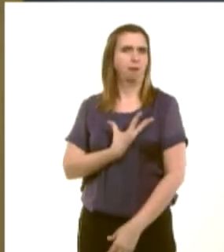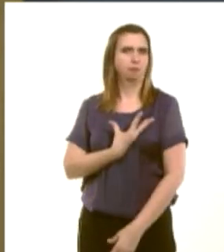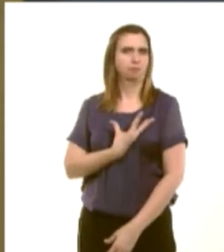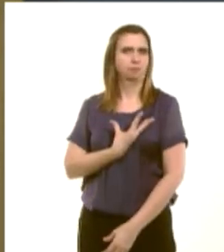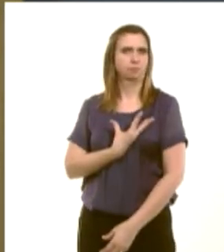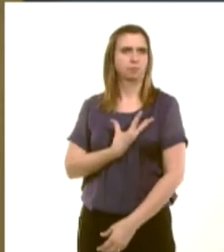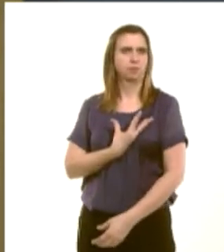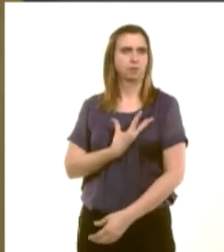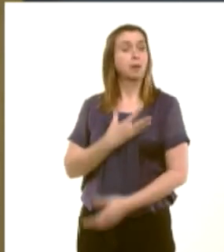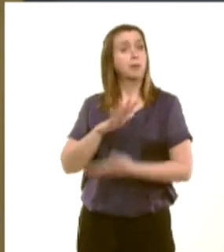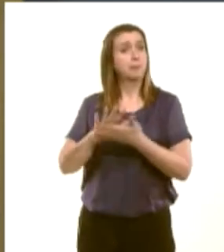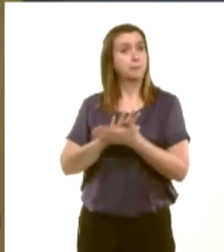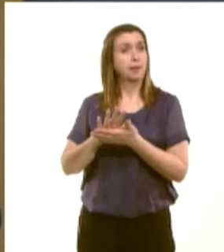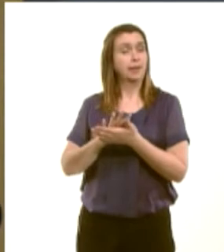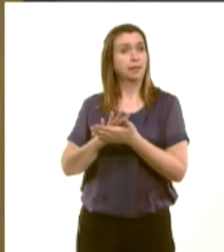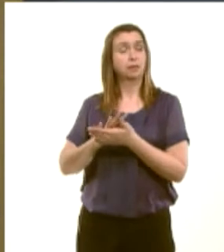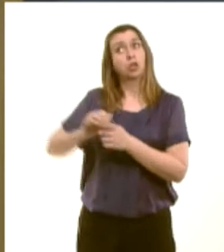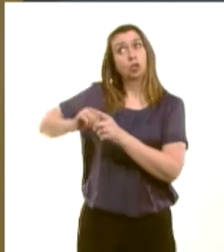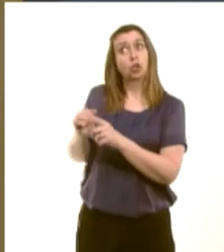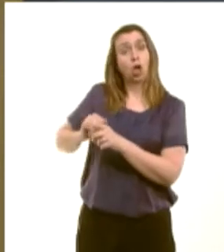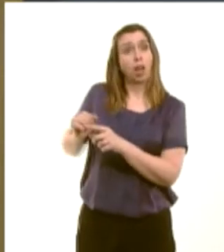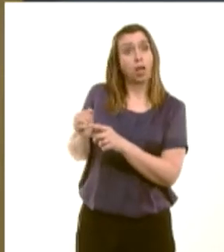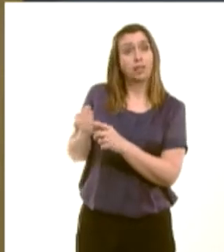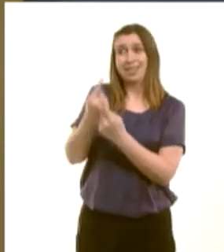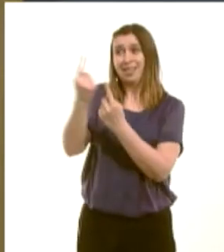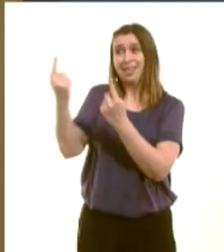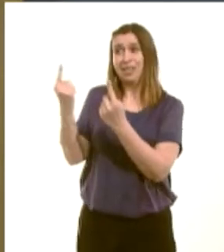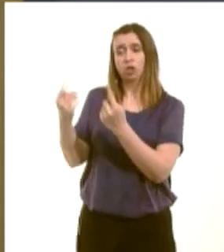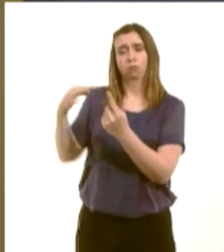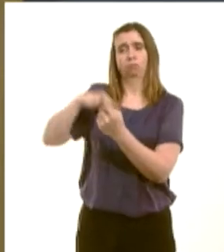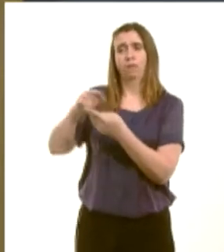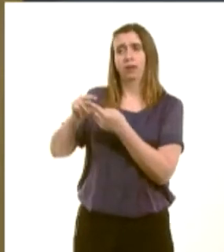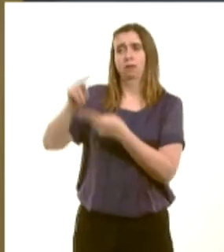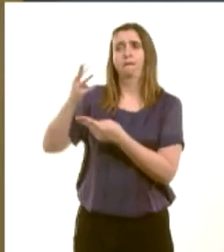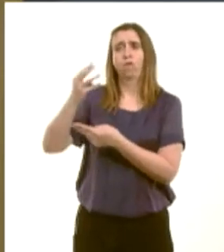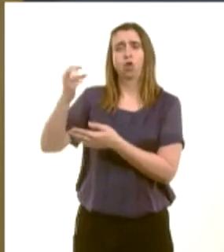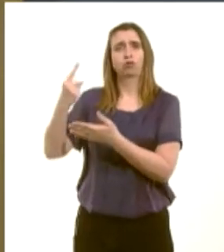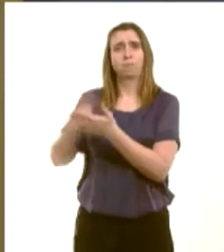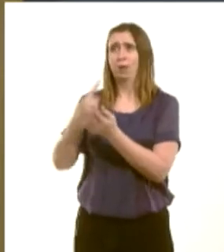Carwyn Jones: Nid oes yna ddim, yn fy marn i. Nid felly fyddai barn yr SNP wrth gwrs,